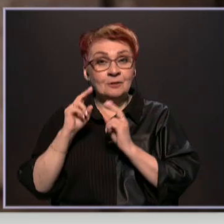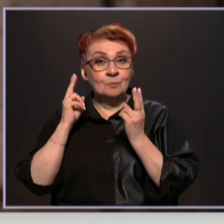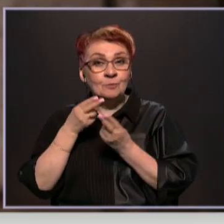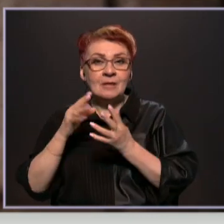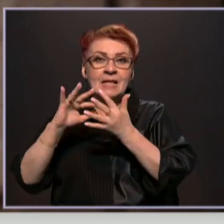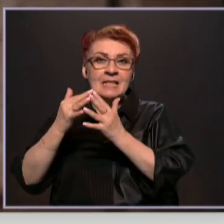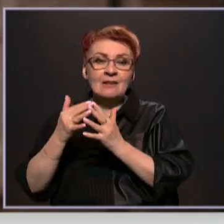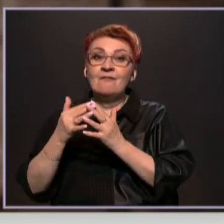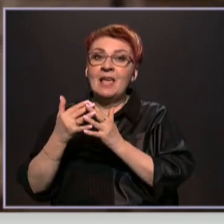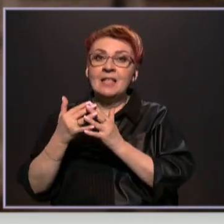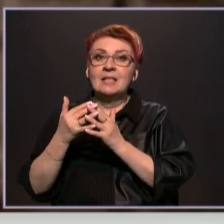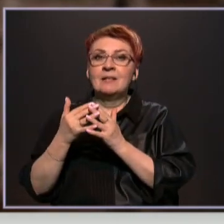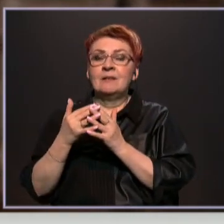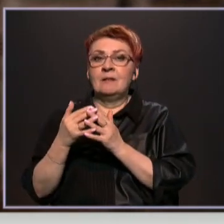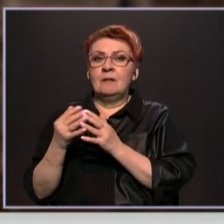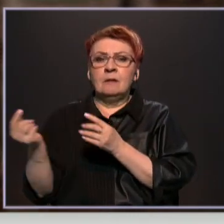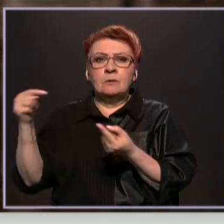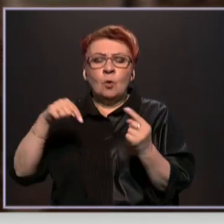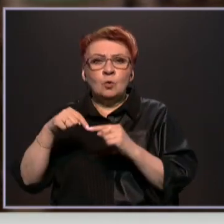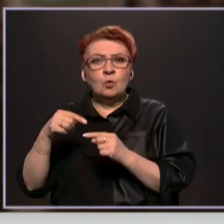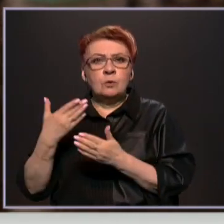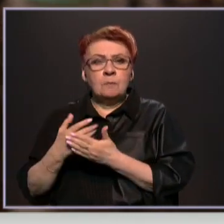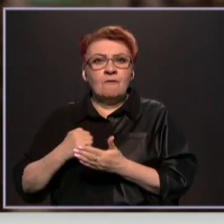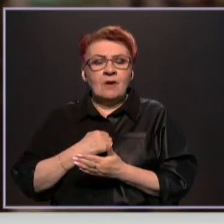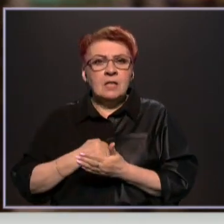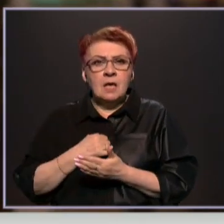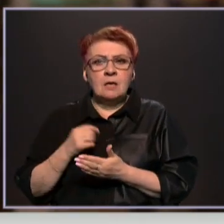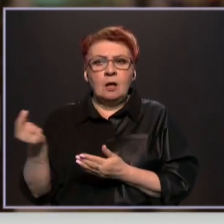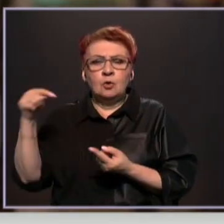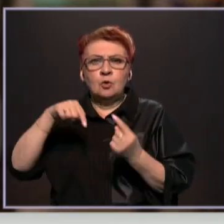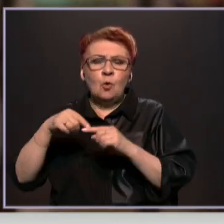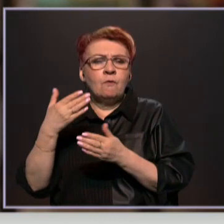бросались друг на друга в гневе готовые истребить один другого за какие-то бытовые